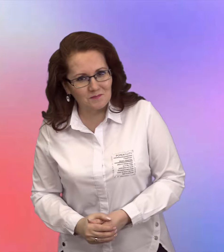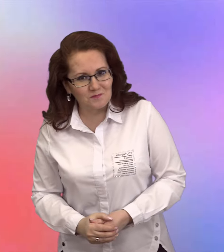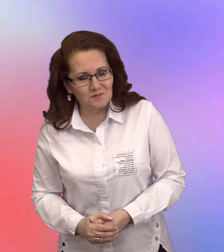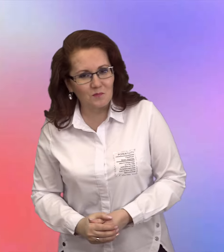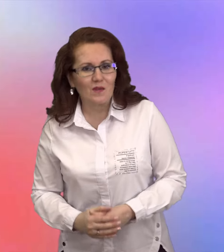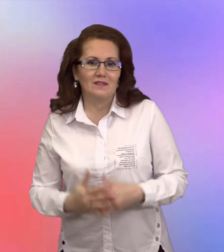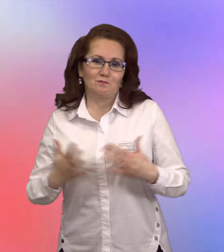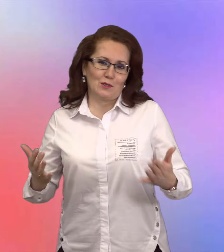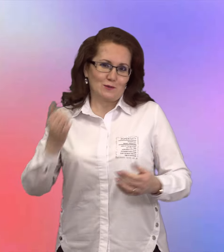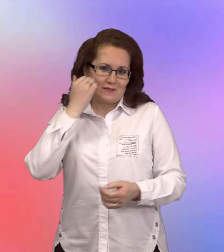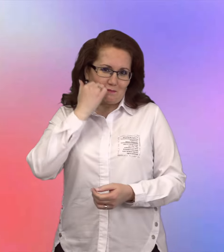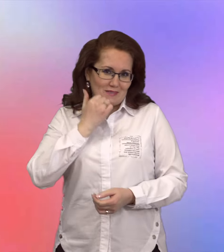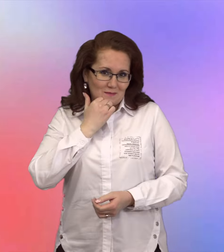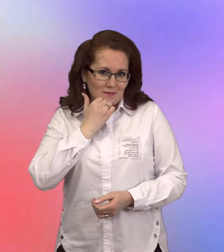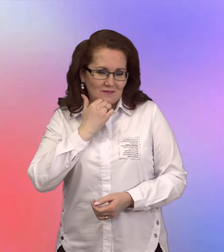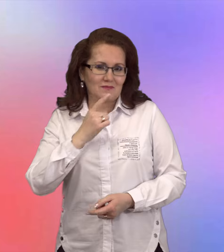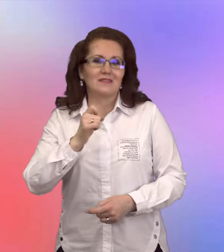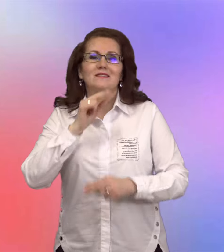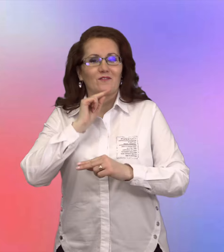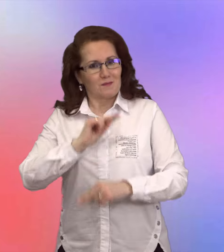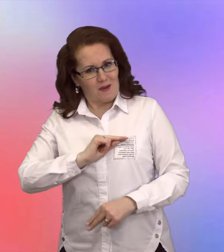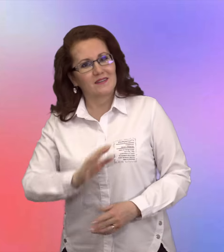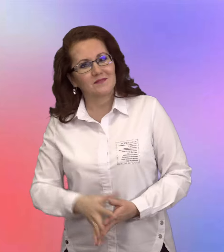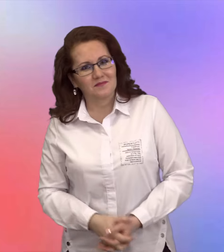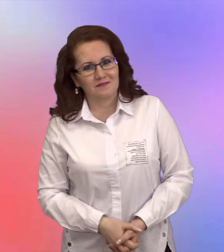Большое спасибо за внимание!